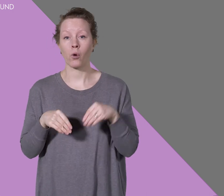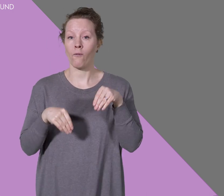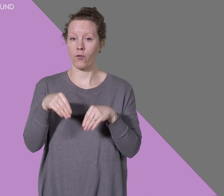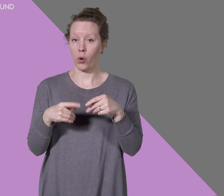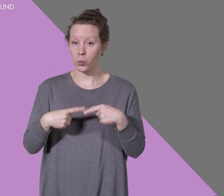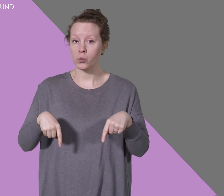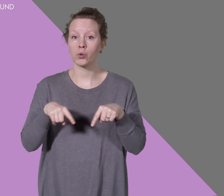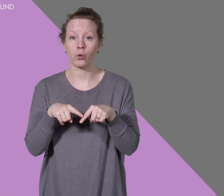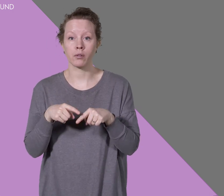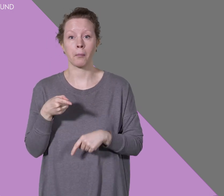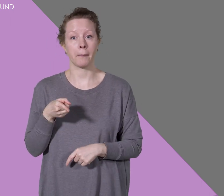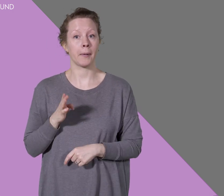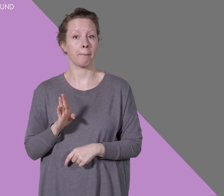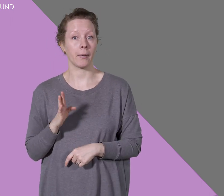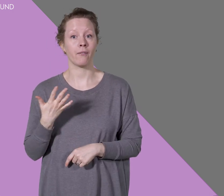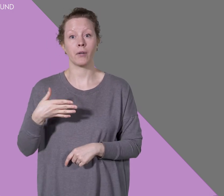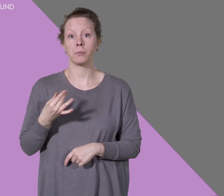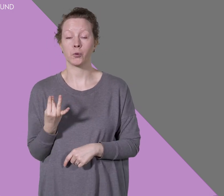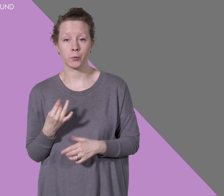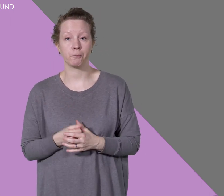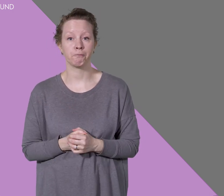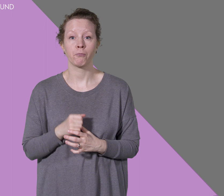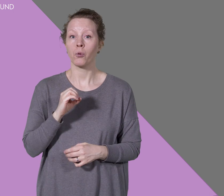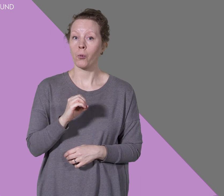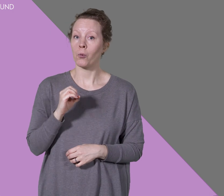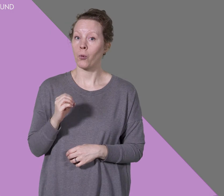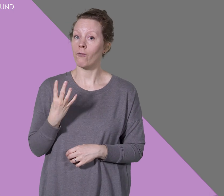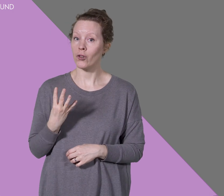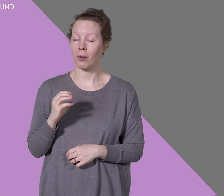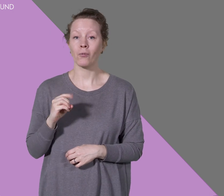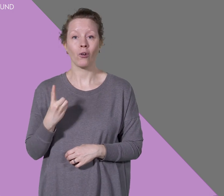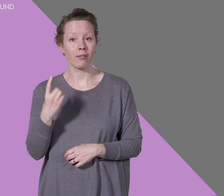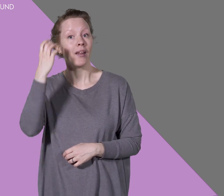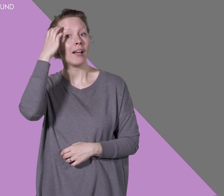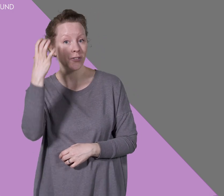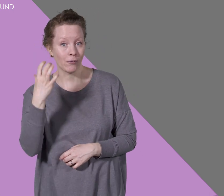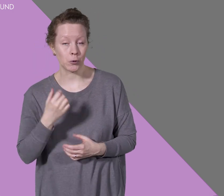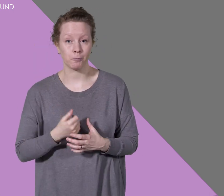Valutskottet, PB 57, 00401 Helsingfors.